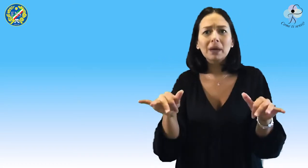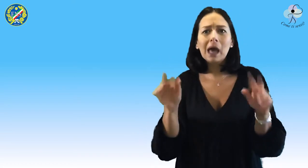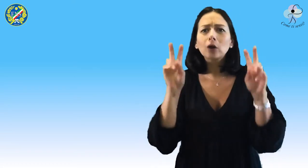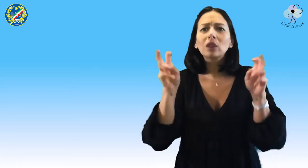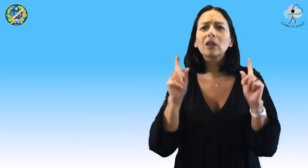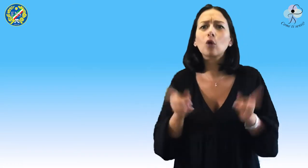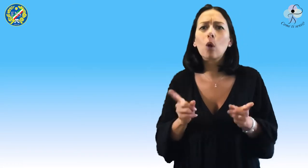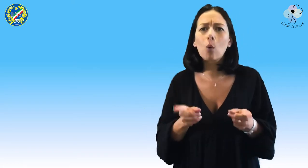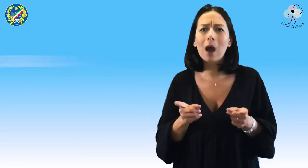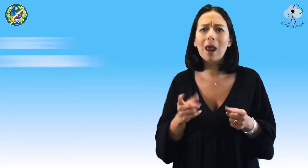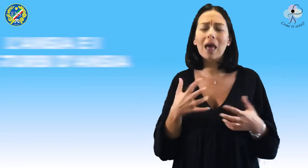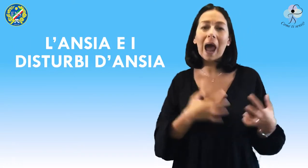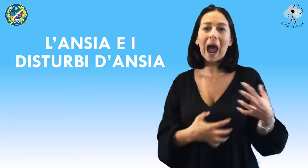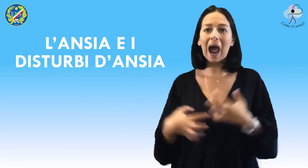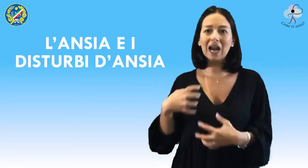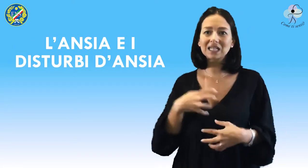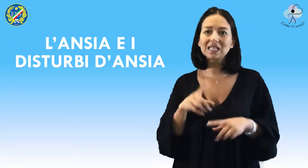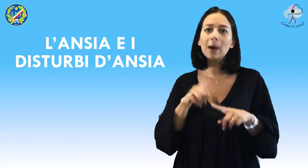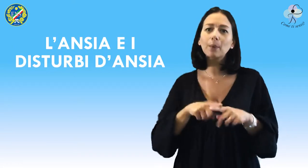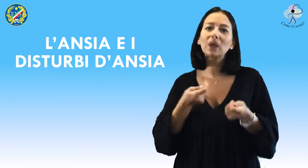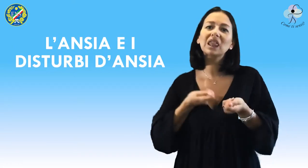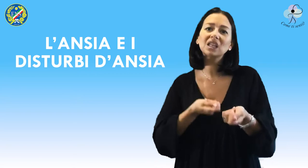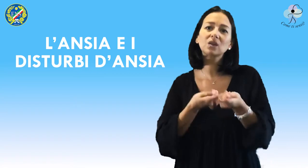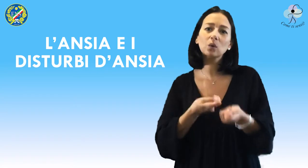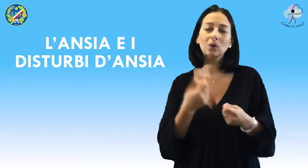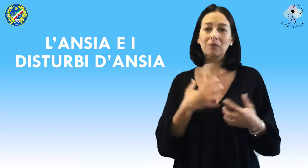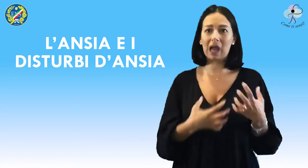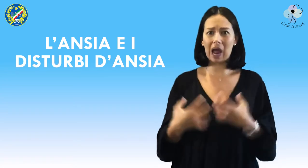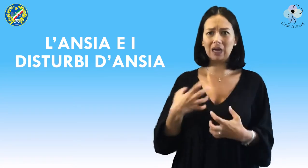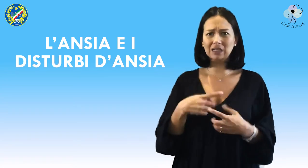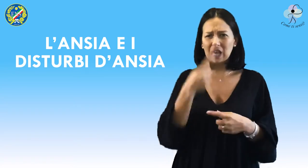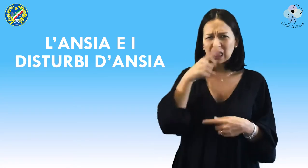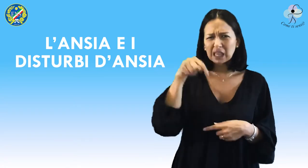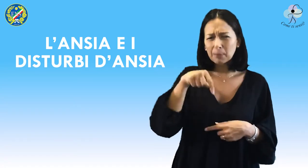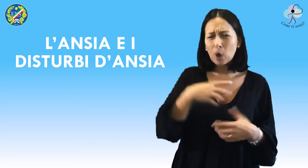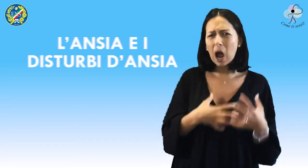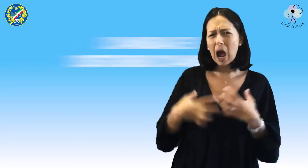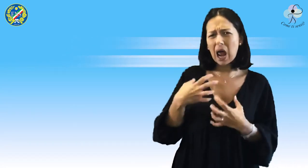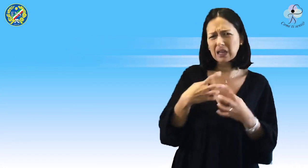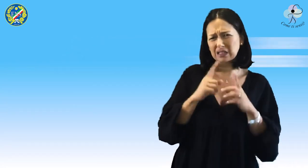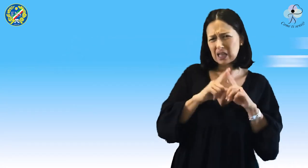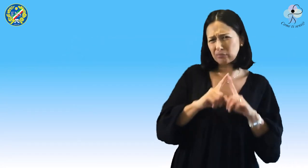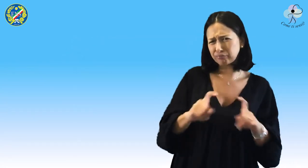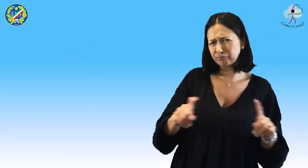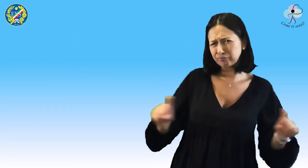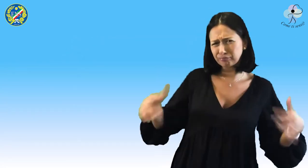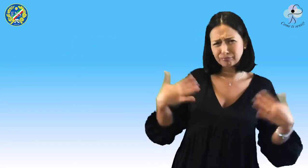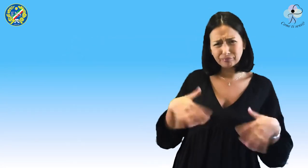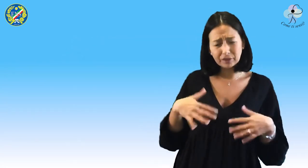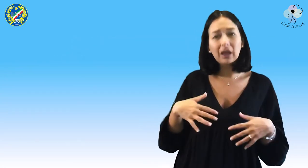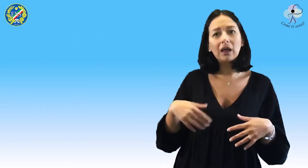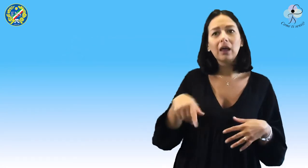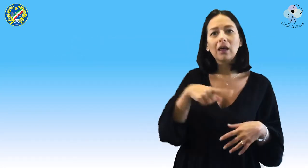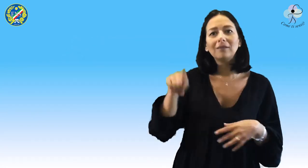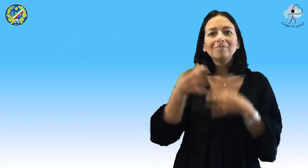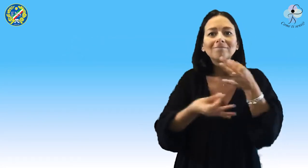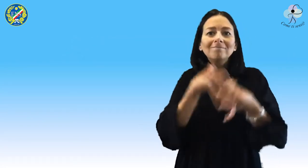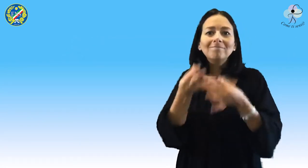Questa volta il Dott. Curti terrà il seminario intitolato “Ansia e i disturbi d'ansia": l'incontro ha l'obiettivo di fornire informazioni sui diversi tipi di ansia